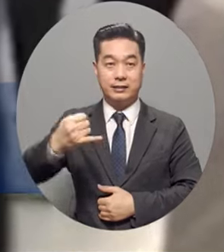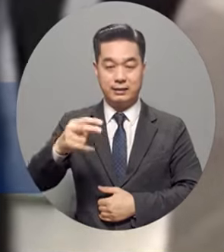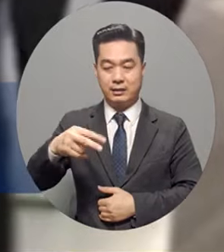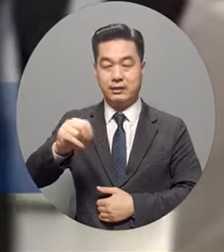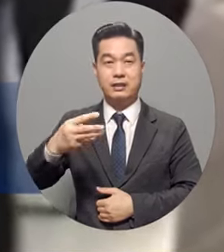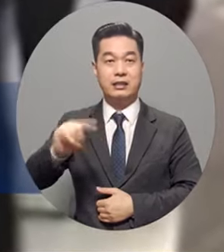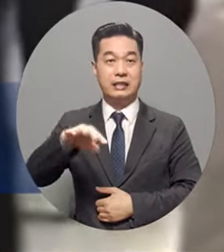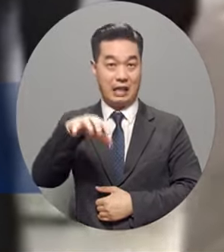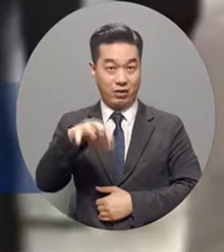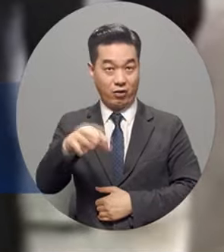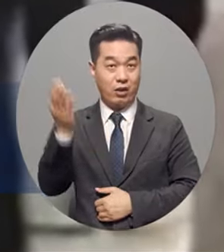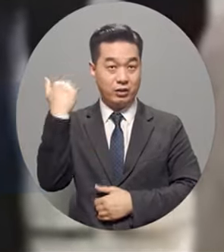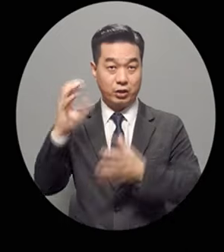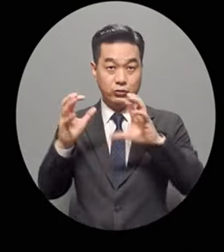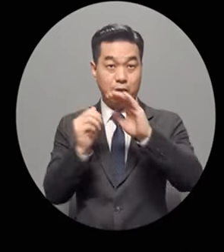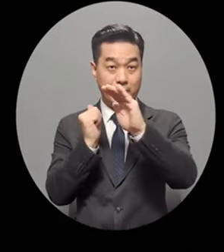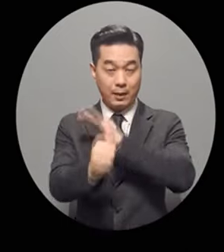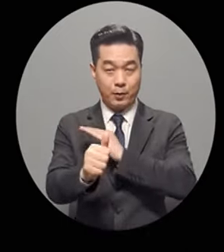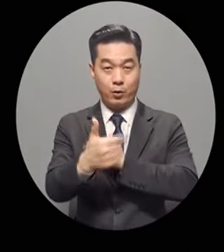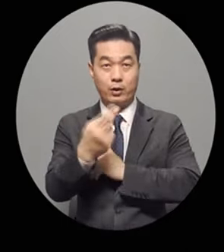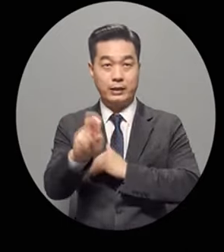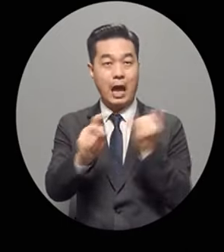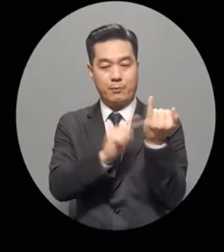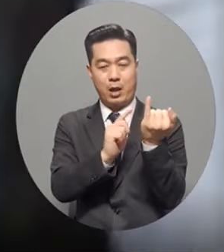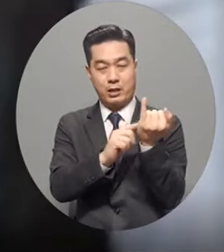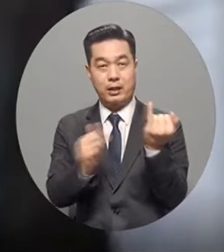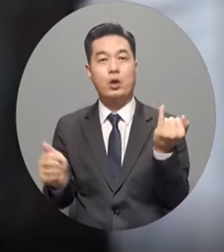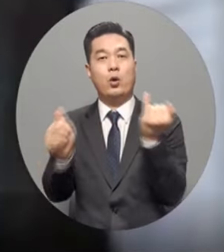파라다이스 시티에서 전 국가대표 선수 남현희 감독님과.